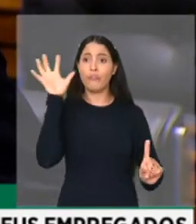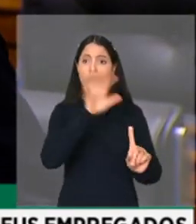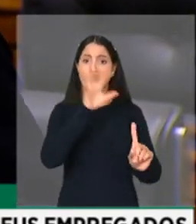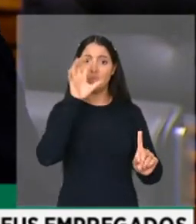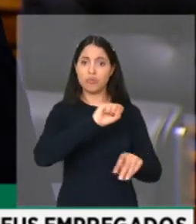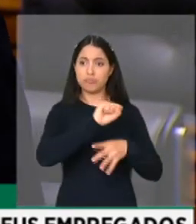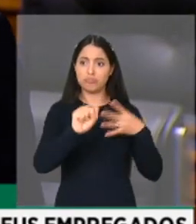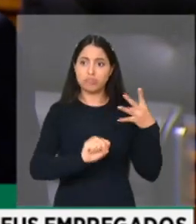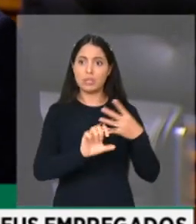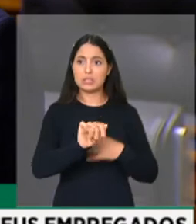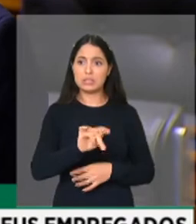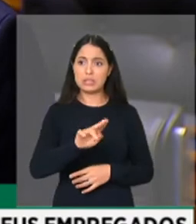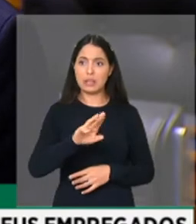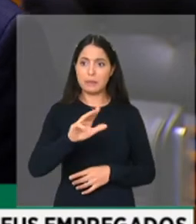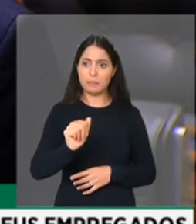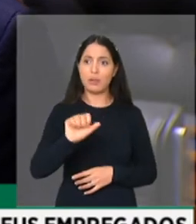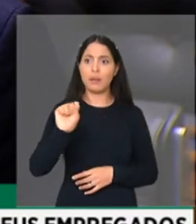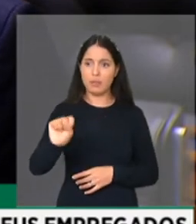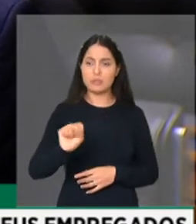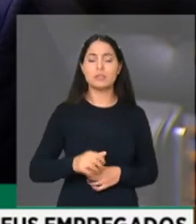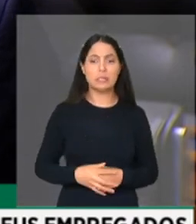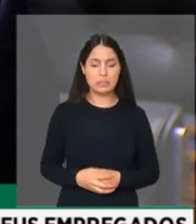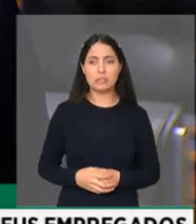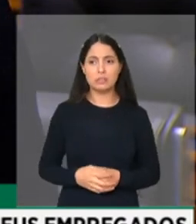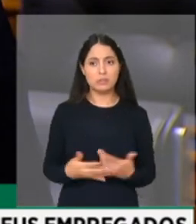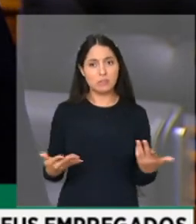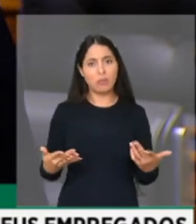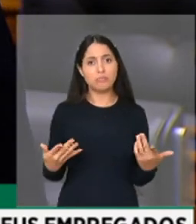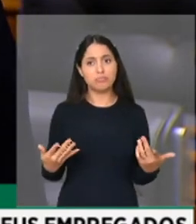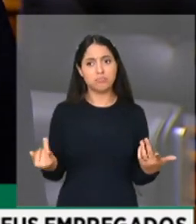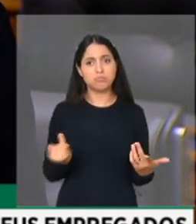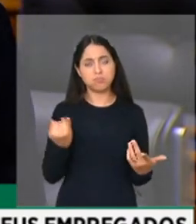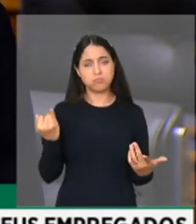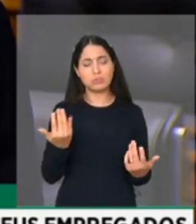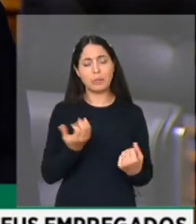ELE É MERITÓRIO, UMA FORMA DE COMPENSAR MAS... ACHO QUE O, A FONTE DE FINANCIAMENTO ESTÁ EQUIVOCADA. NÓS SOMOS